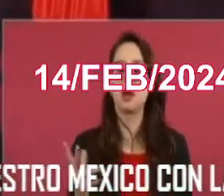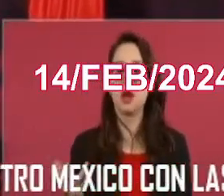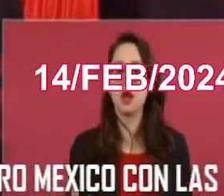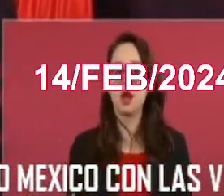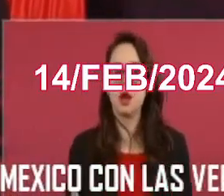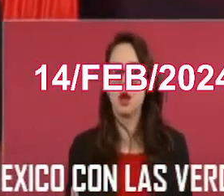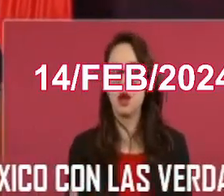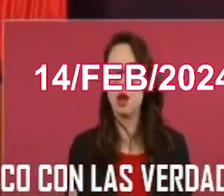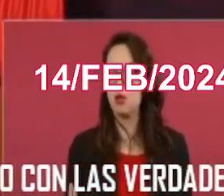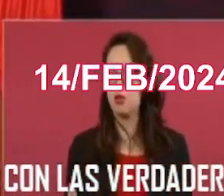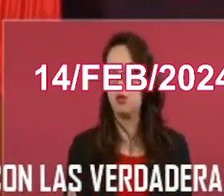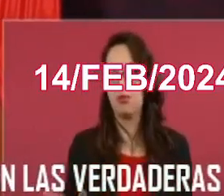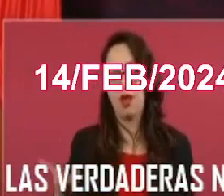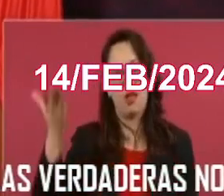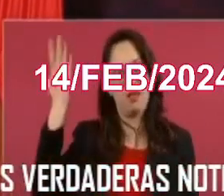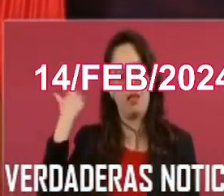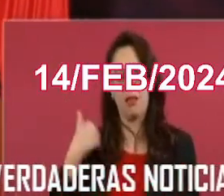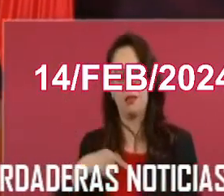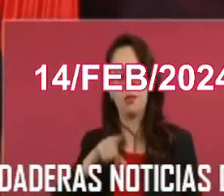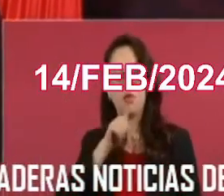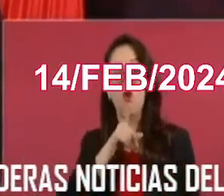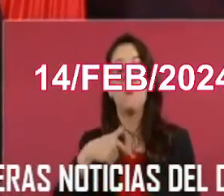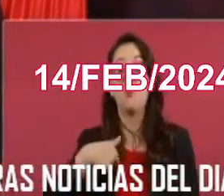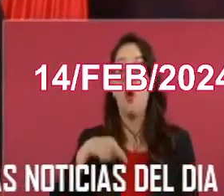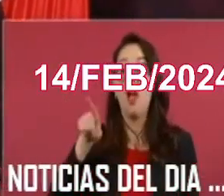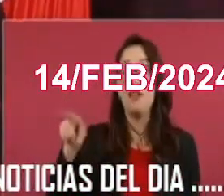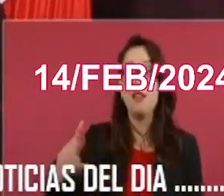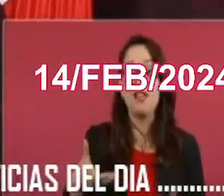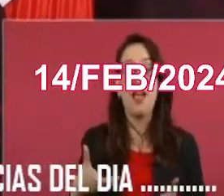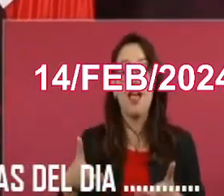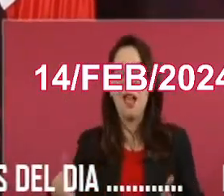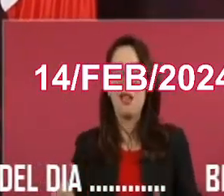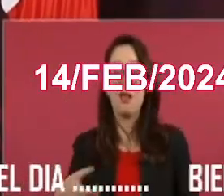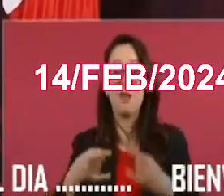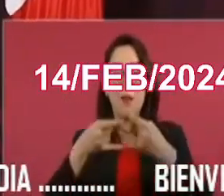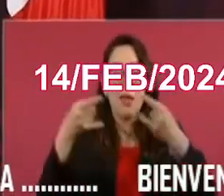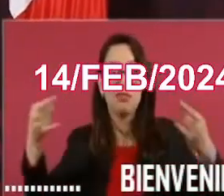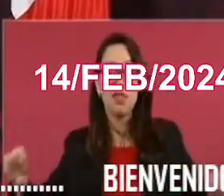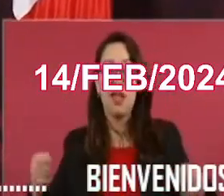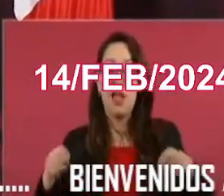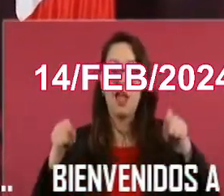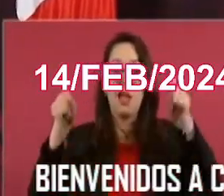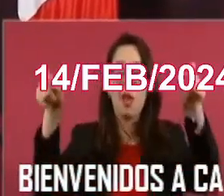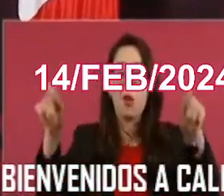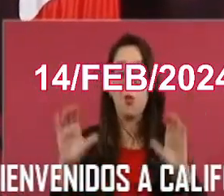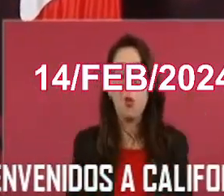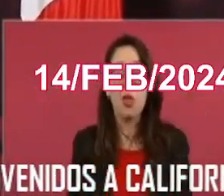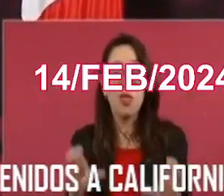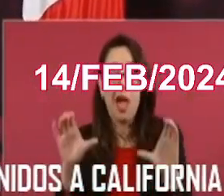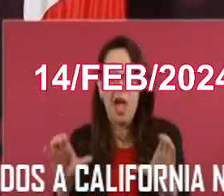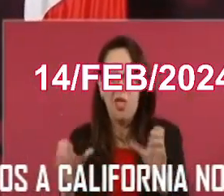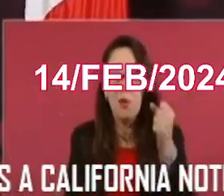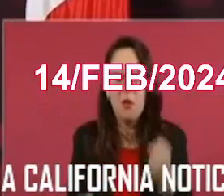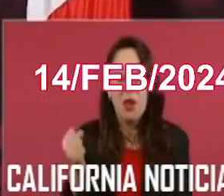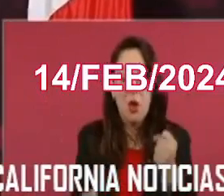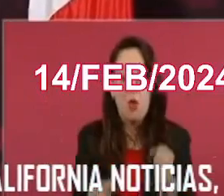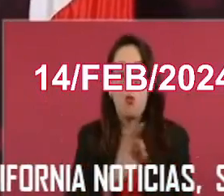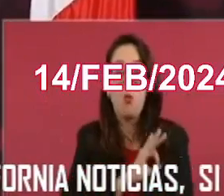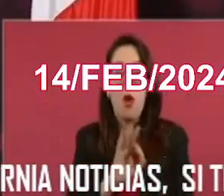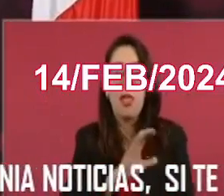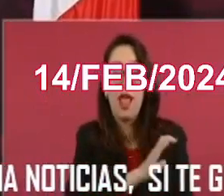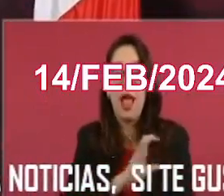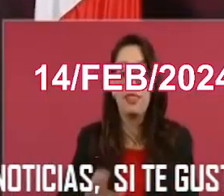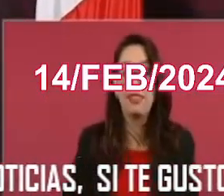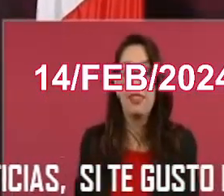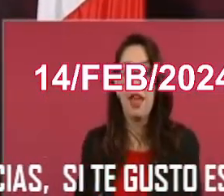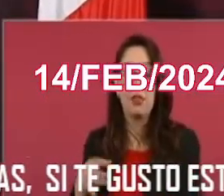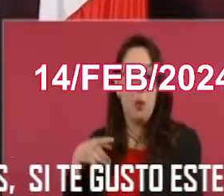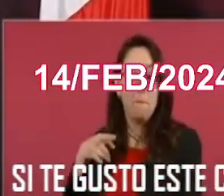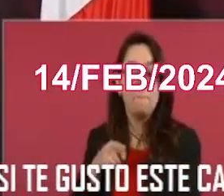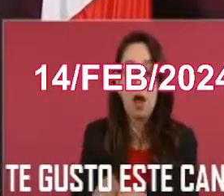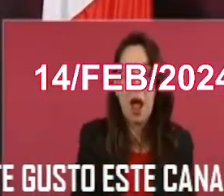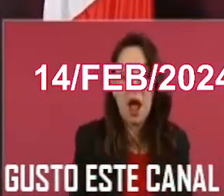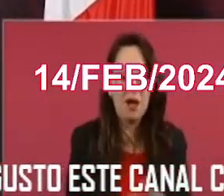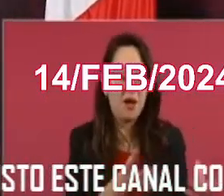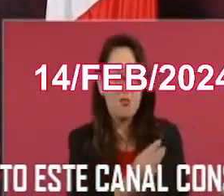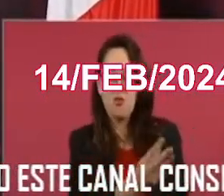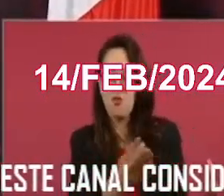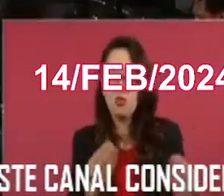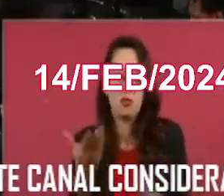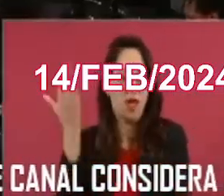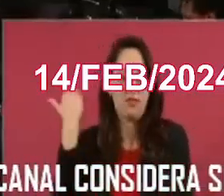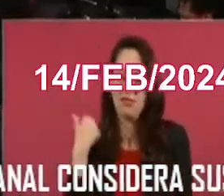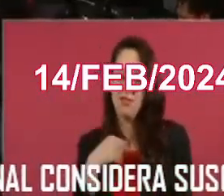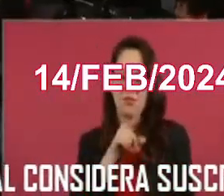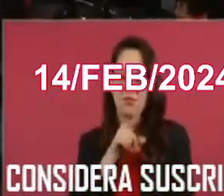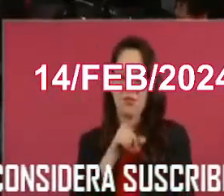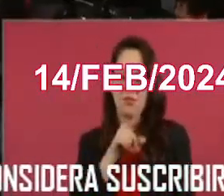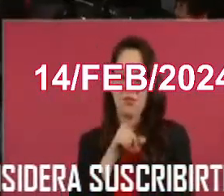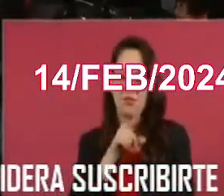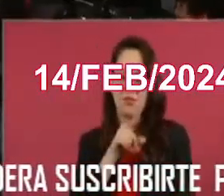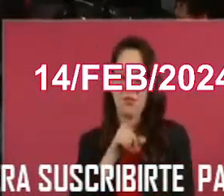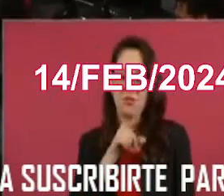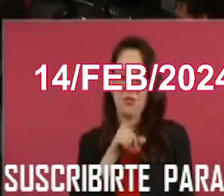atropellar un candidato este antes para nosotros era muy difícil pero se quedó enojado Bueno pues